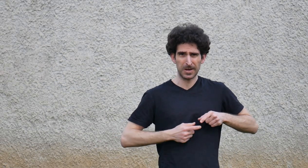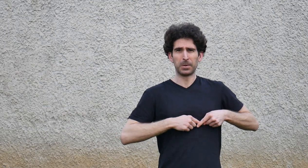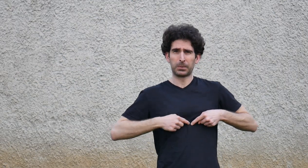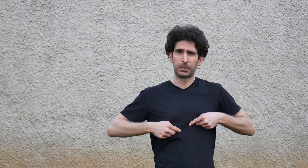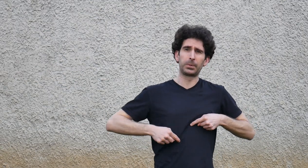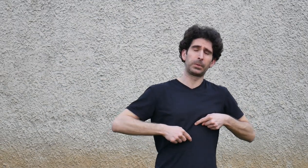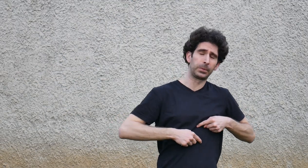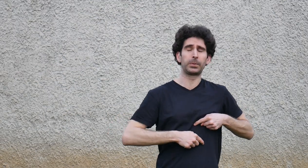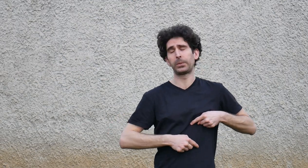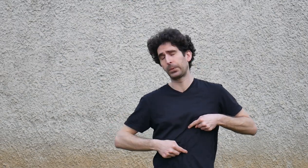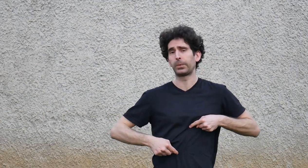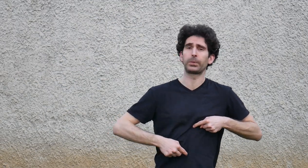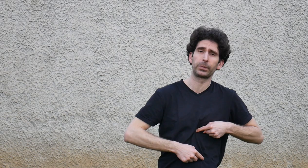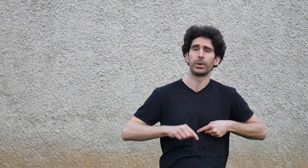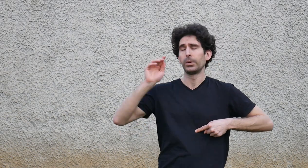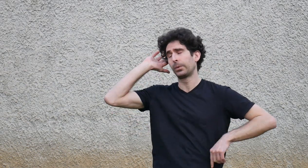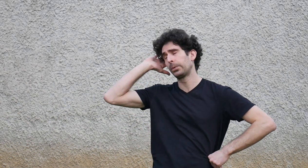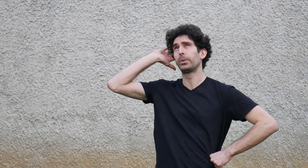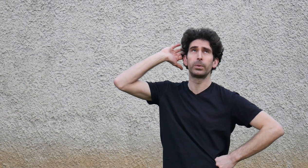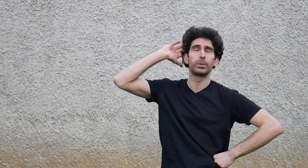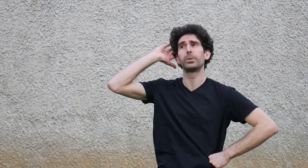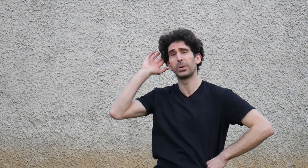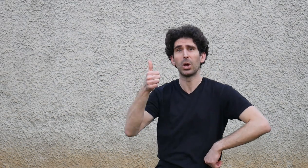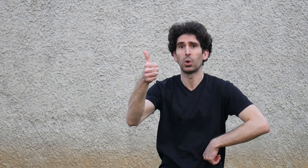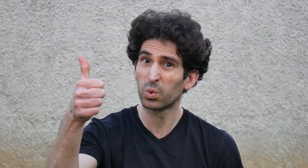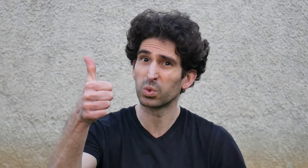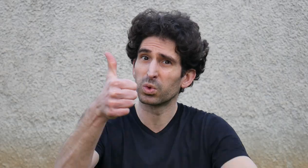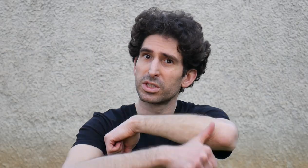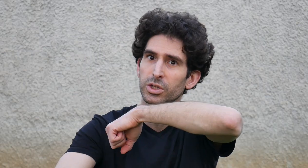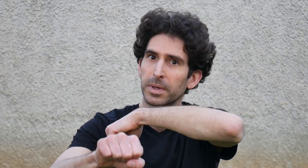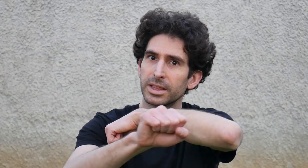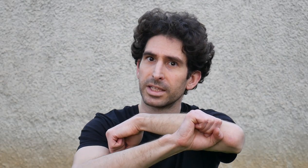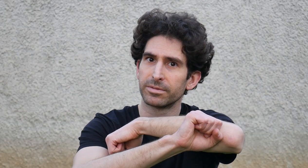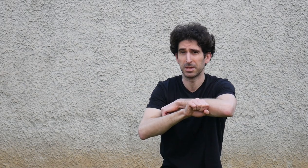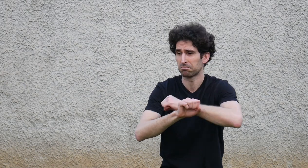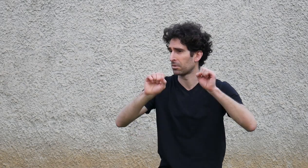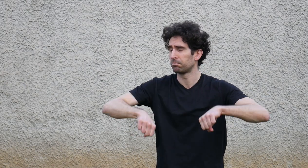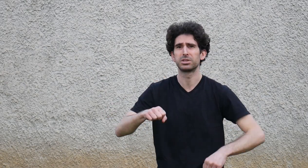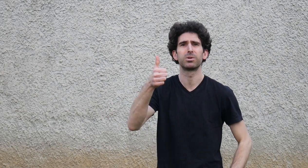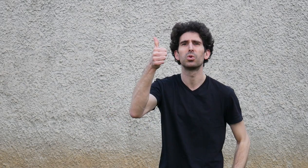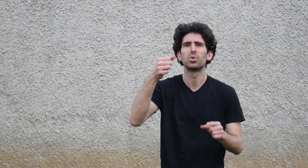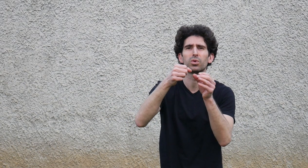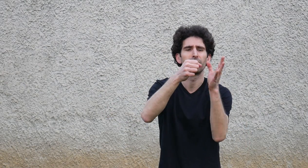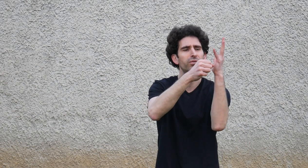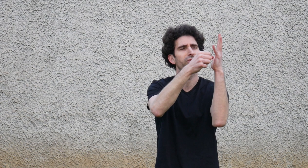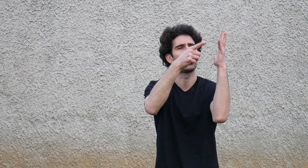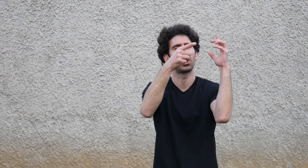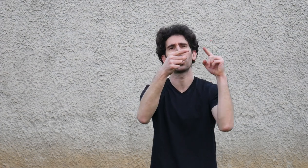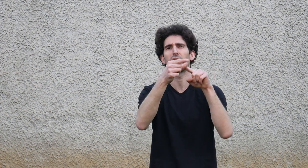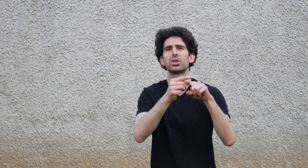Le trajet est long, très long... Une semaine ! C'est possible qu'une feuille